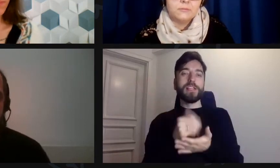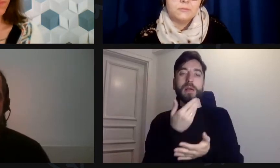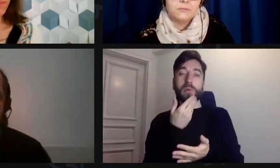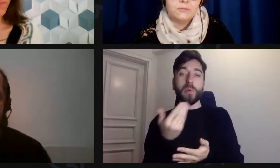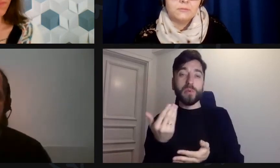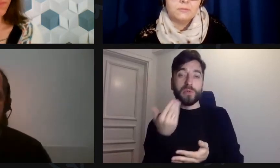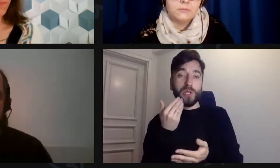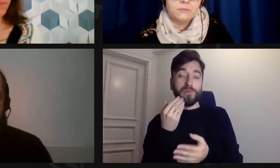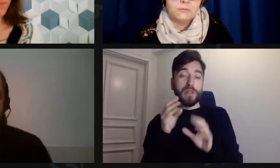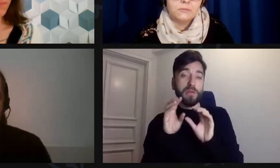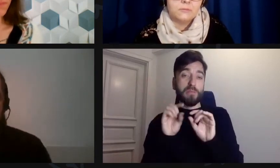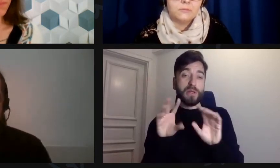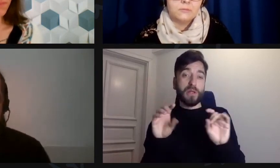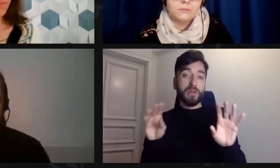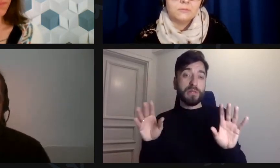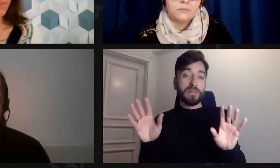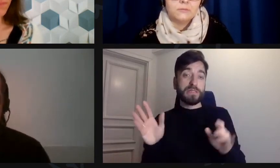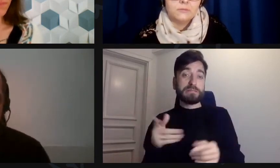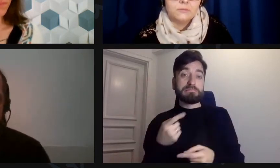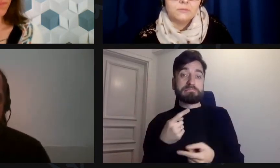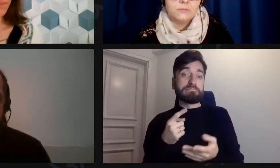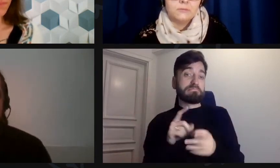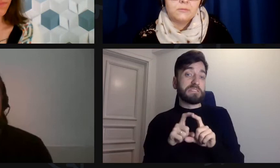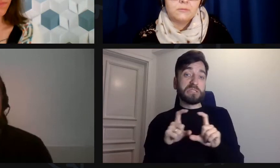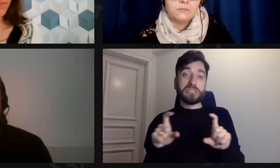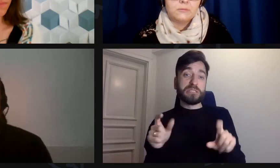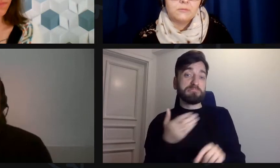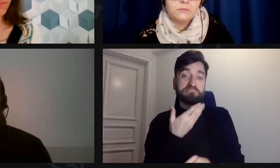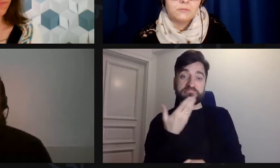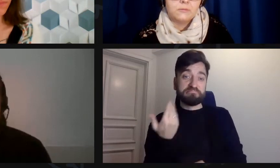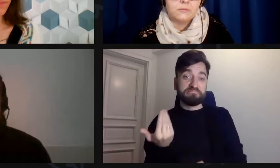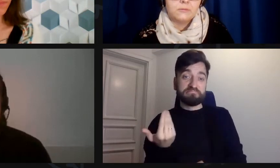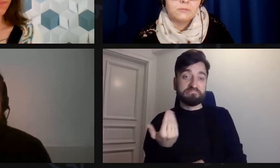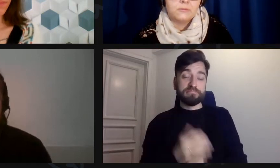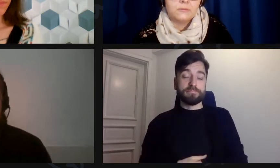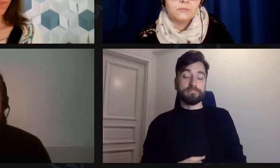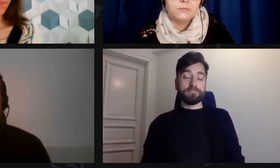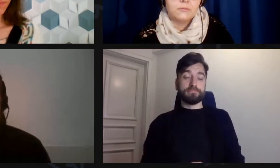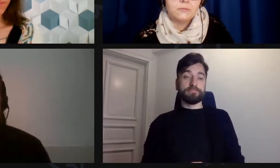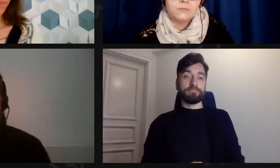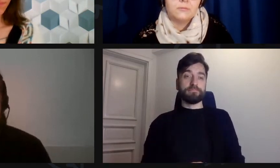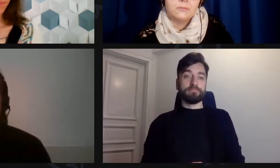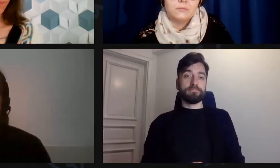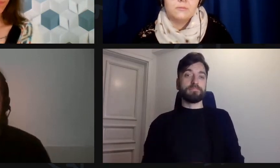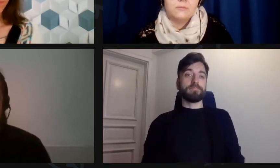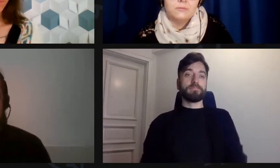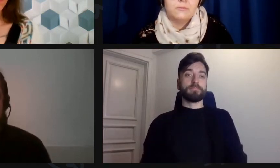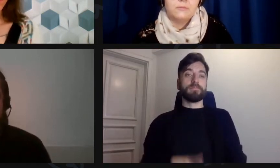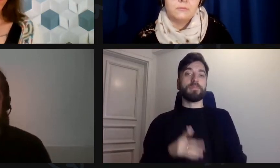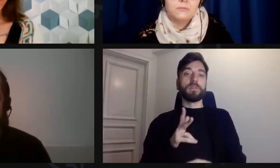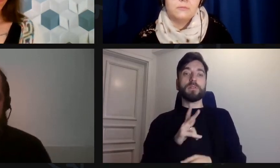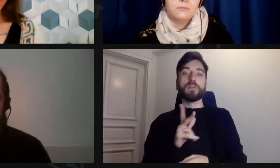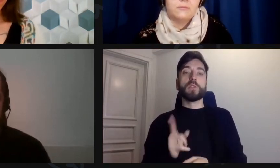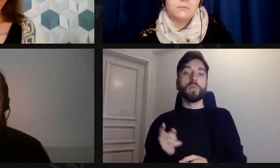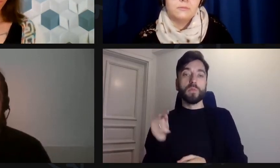Zależy kto idzie pracować z dziećmi, można to robić na wiele różnych sposobów.